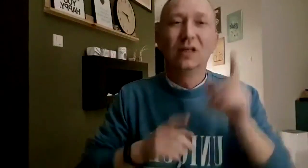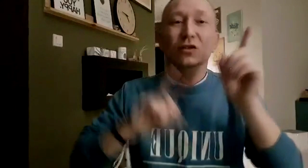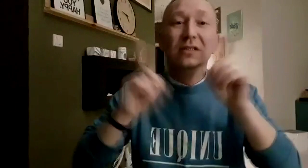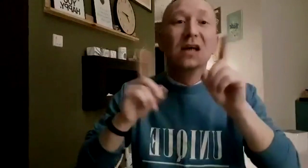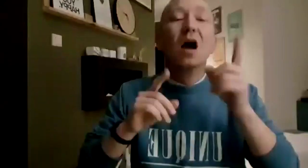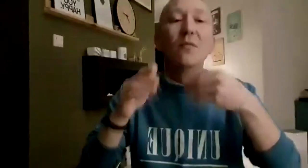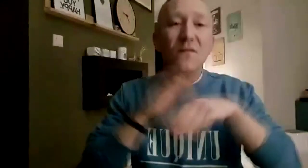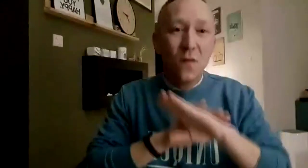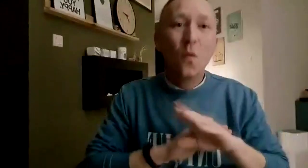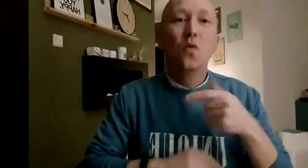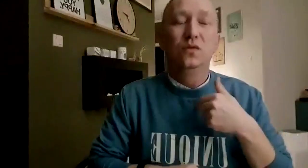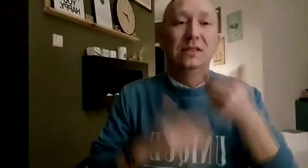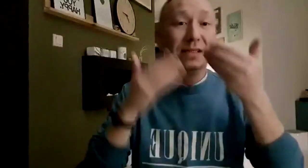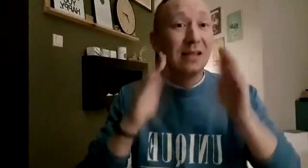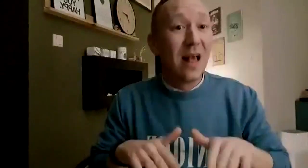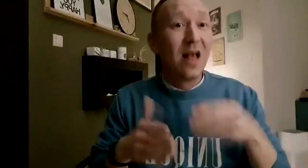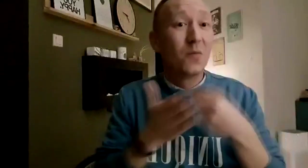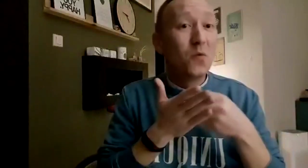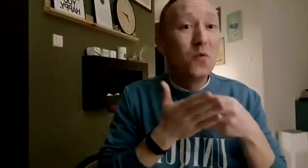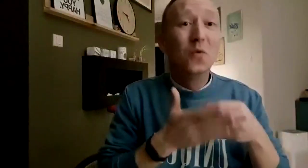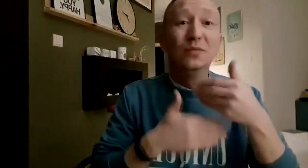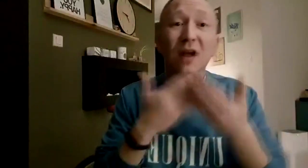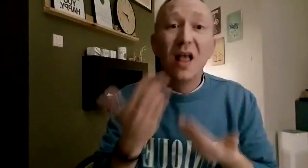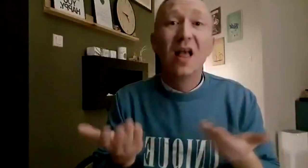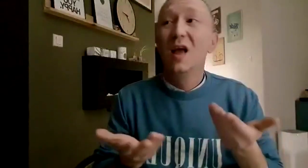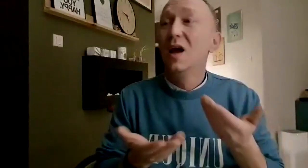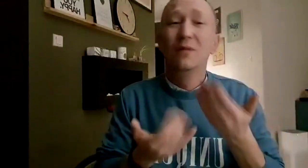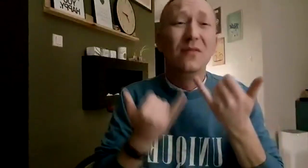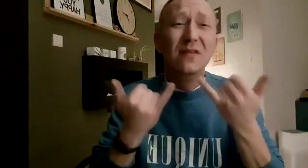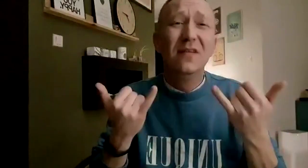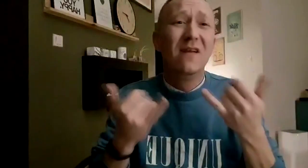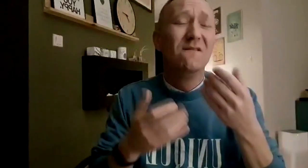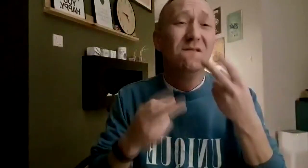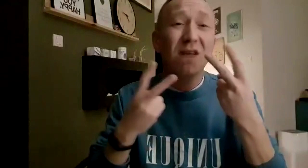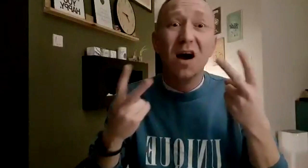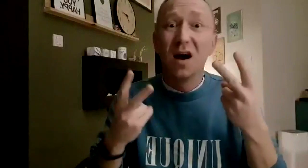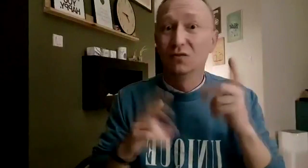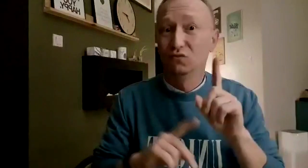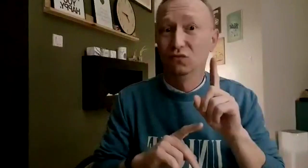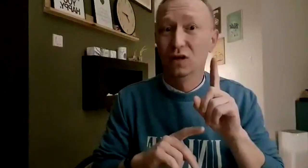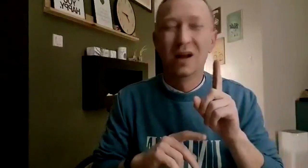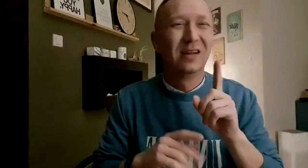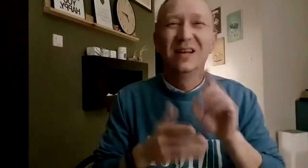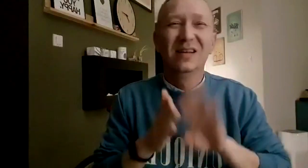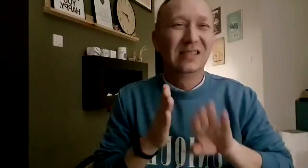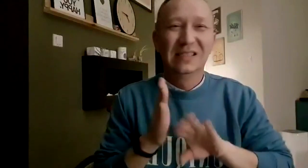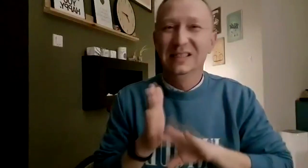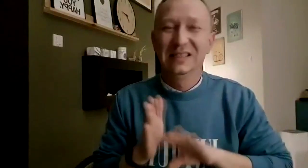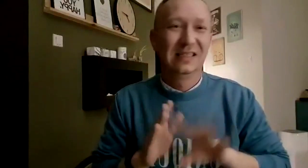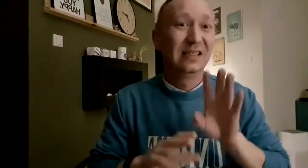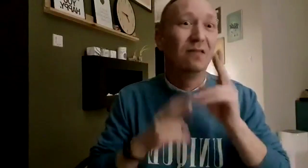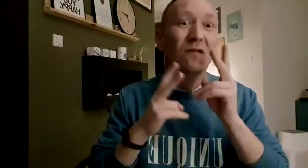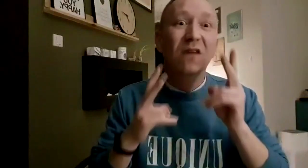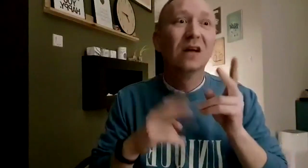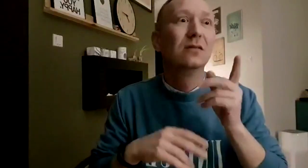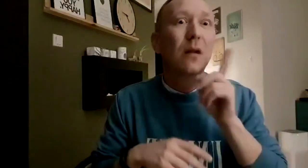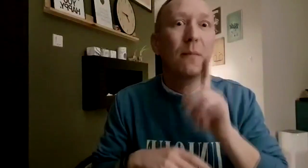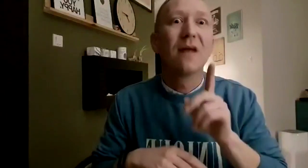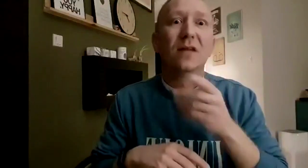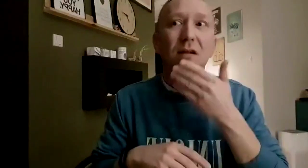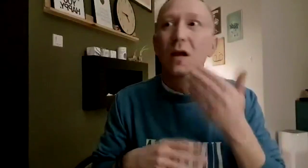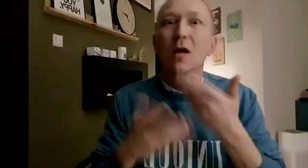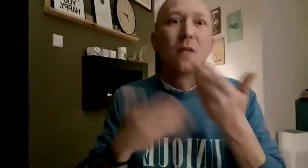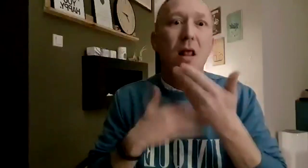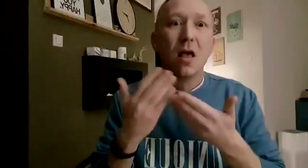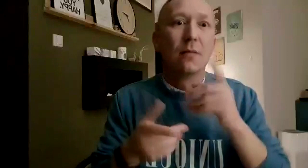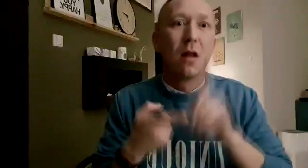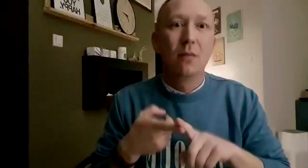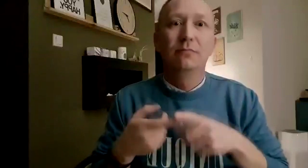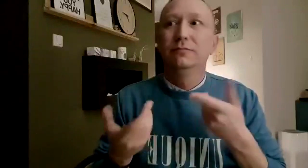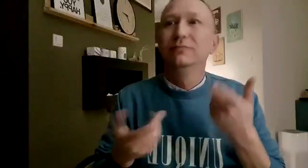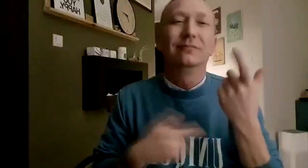Czasami wychodzę do sklepu na zakupy, kupuję chleb, inne potrzebne produkty żywnościowe, a nie jakieś zachcianki.